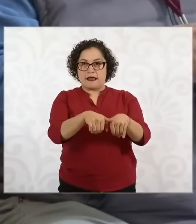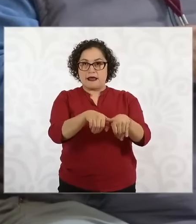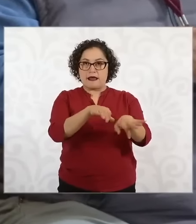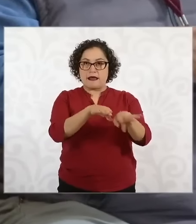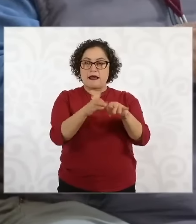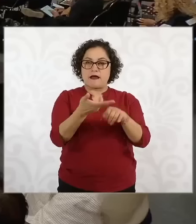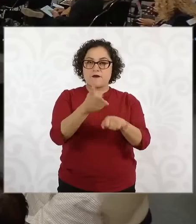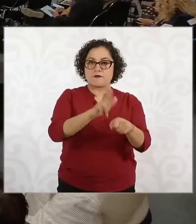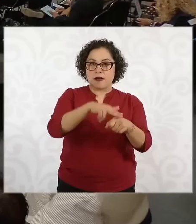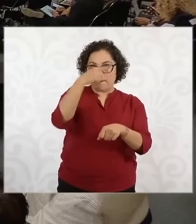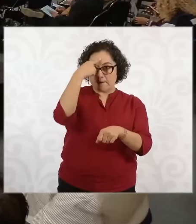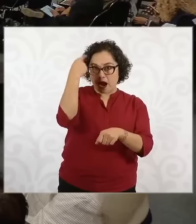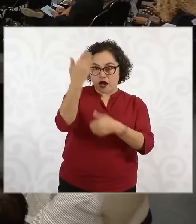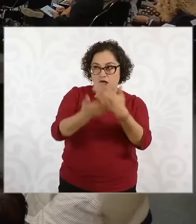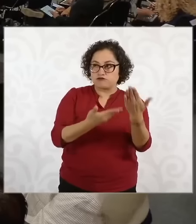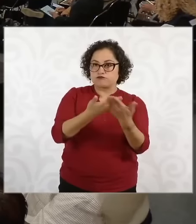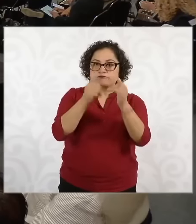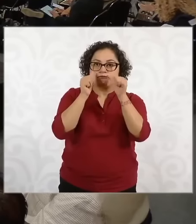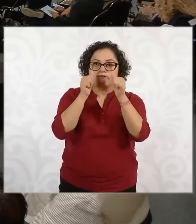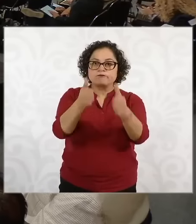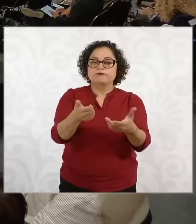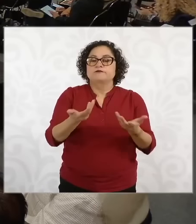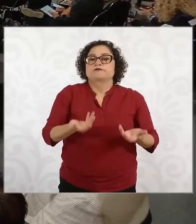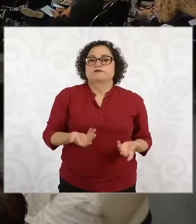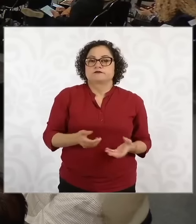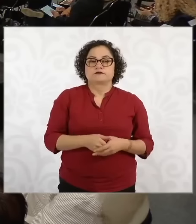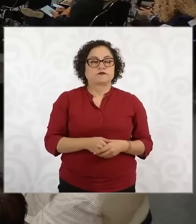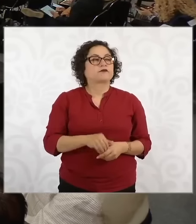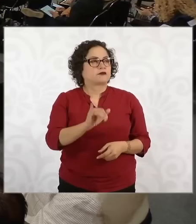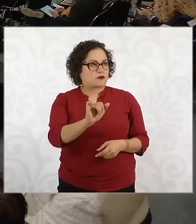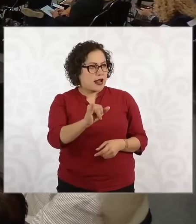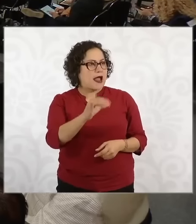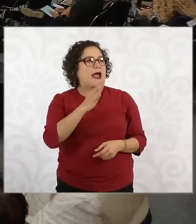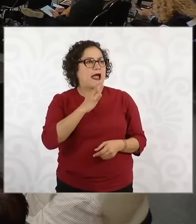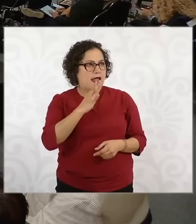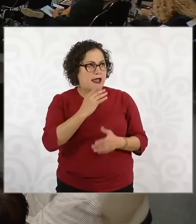Está contemplado. Está contemplado. No sé si quiera alguno de ustedes hablar